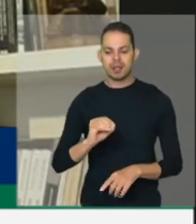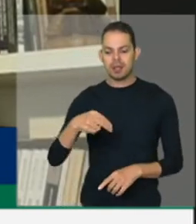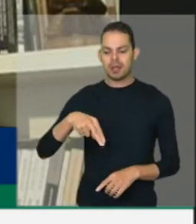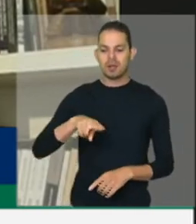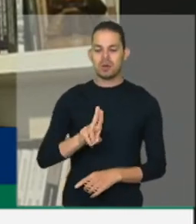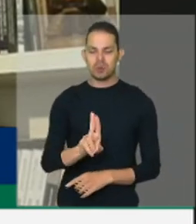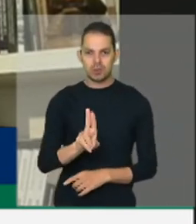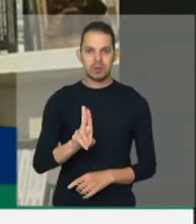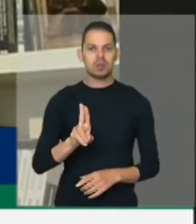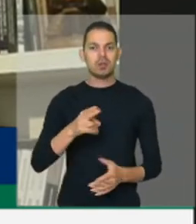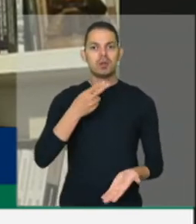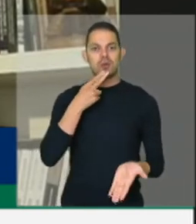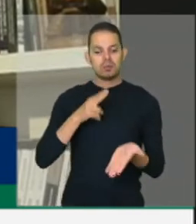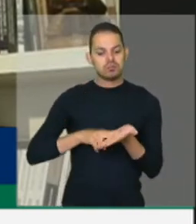SAÚDE, A ONU, A CARTA HISTÓ